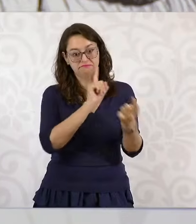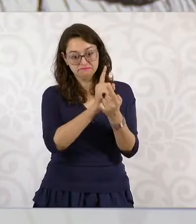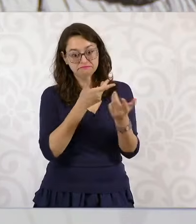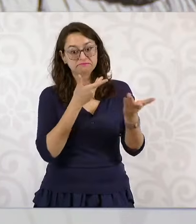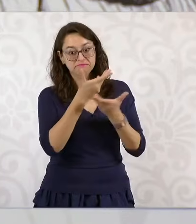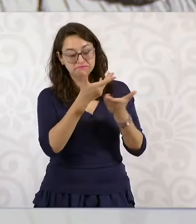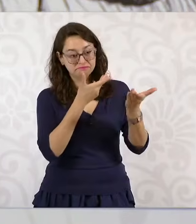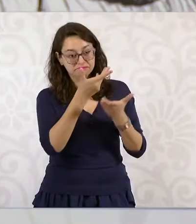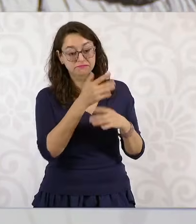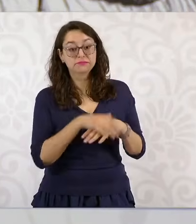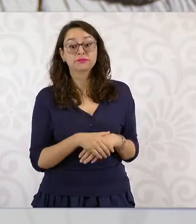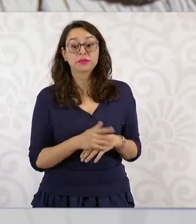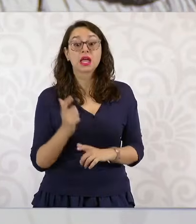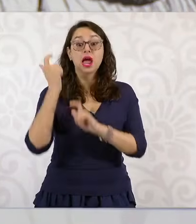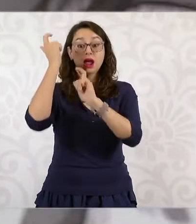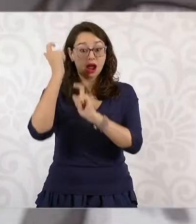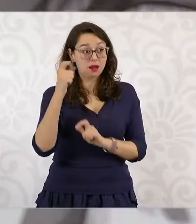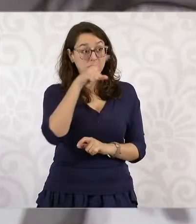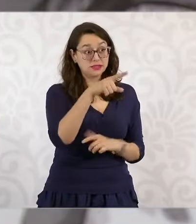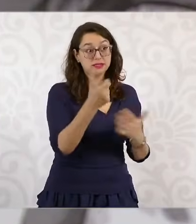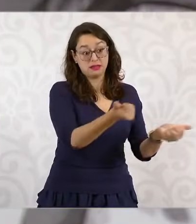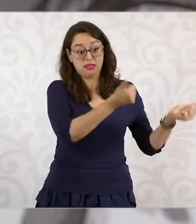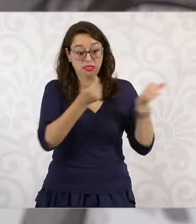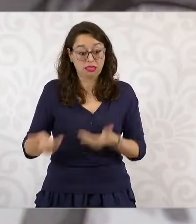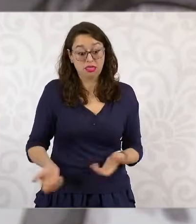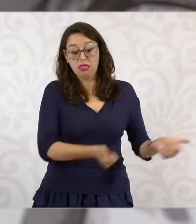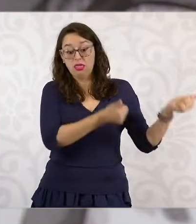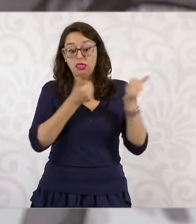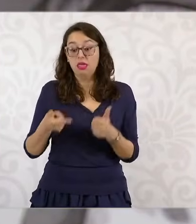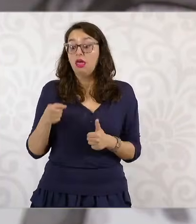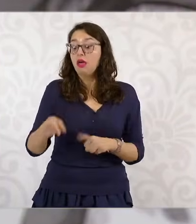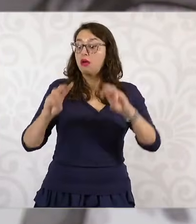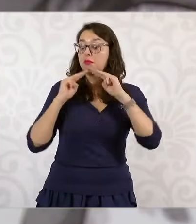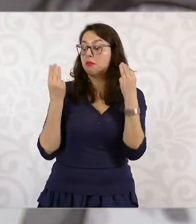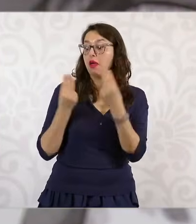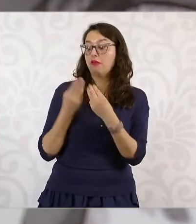de evitar el tráfico de armas de Estados Unidos a México para no fortalecer a los grupos delictivos